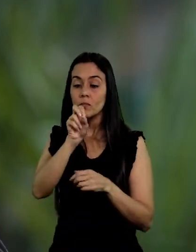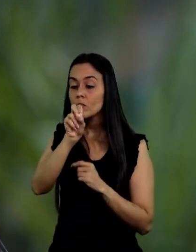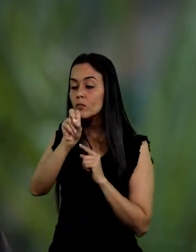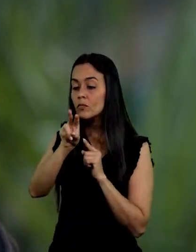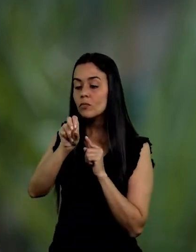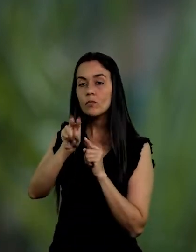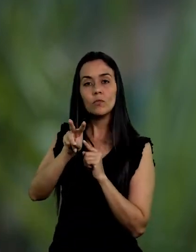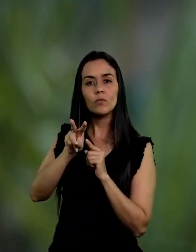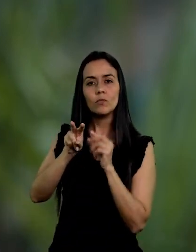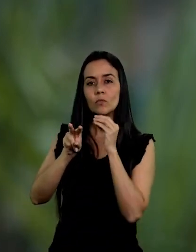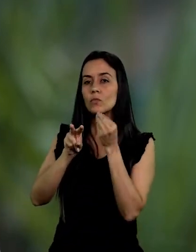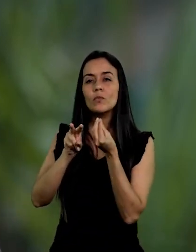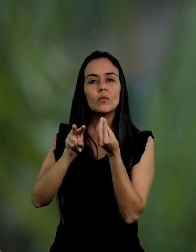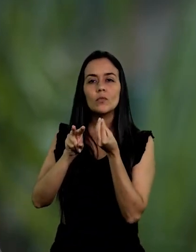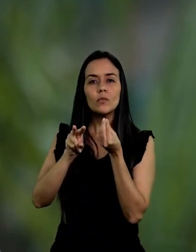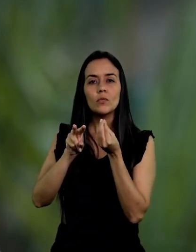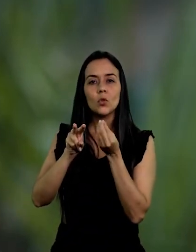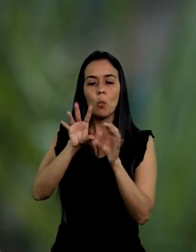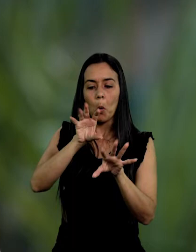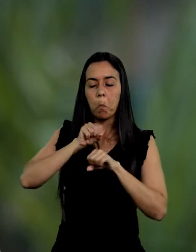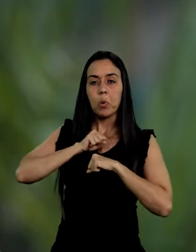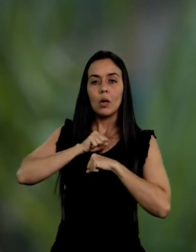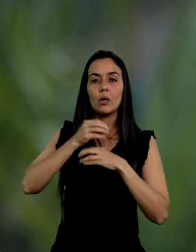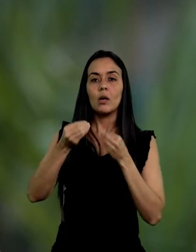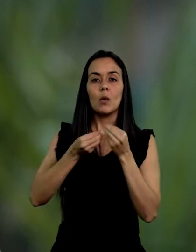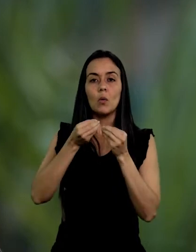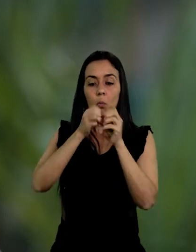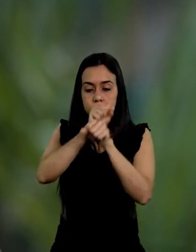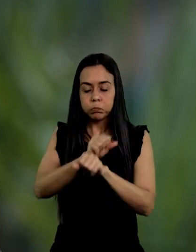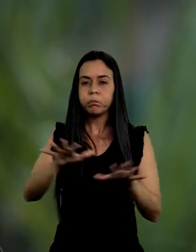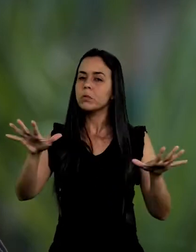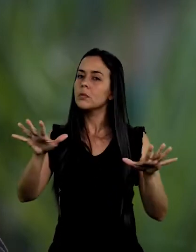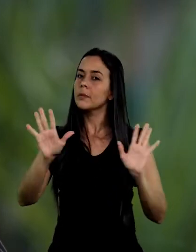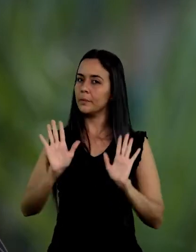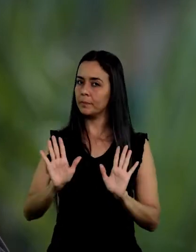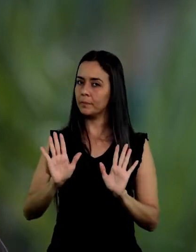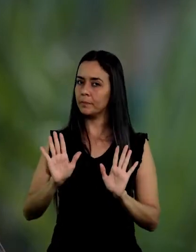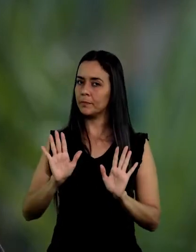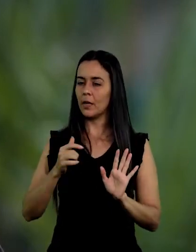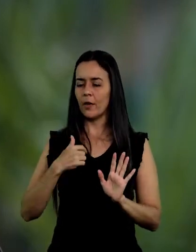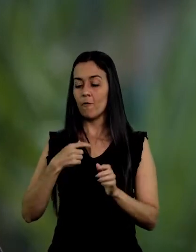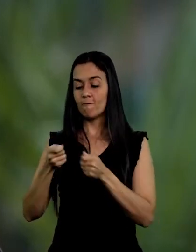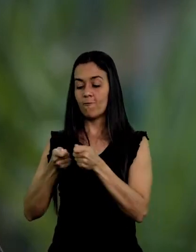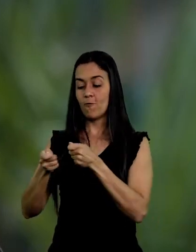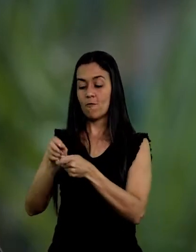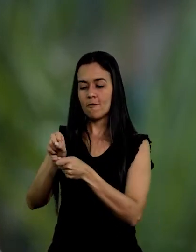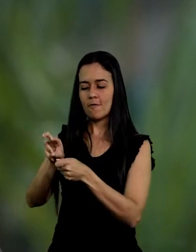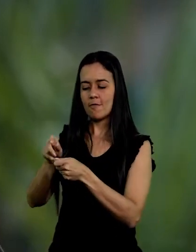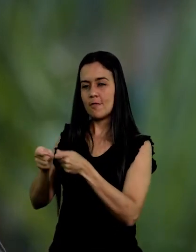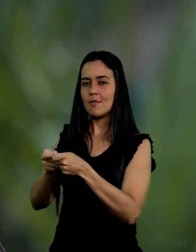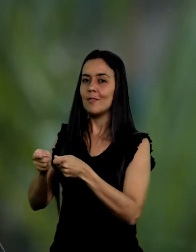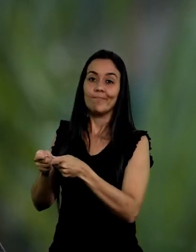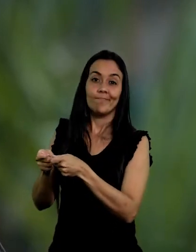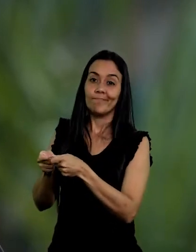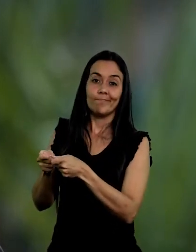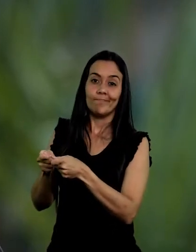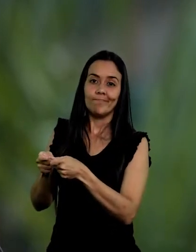não sei como ele está se transmitindo, é uma coisa desconhecida, eu vou tentar controlar ele, né? Então, o que eu quero?